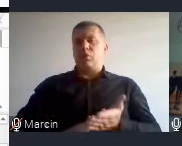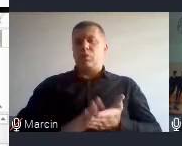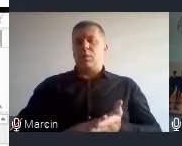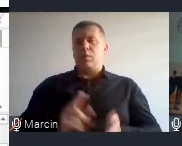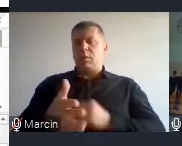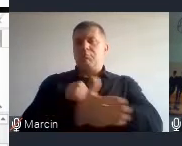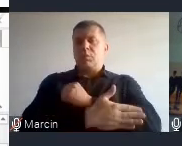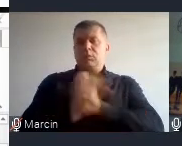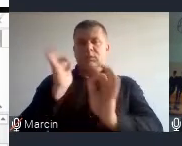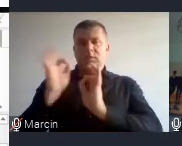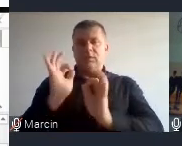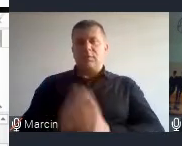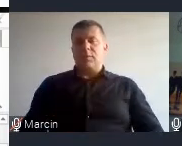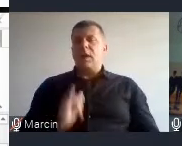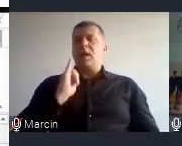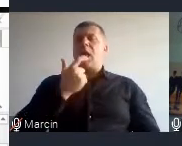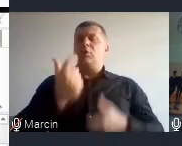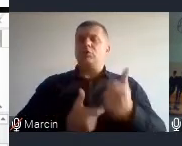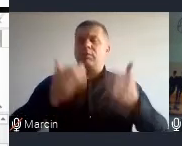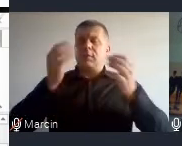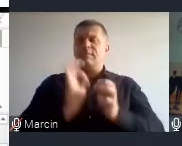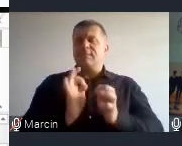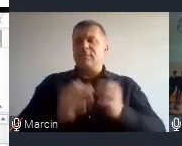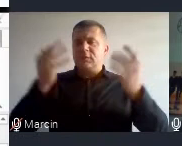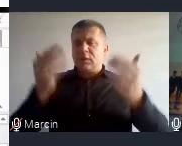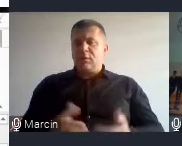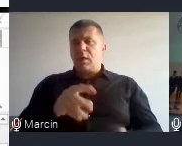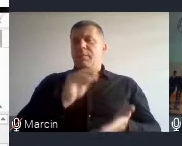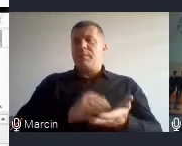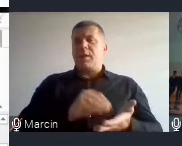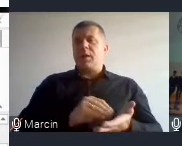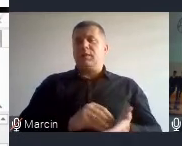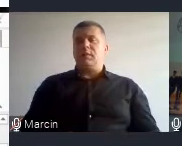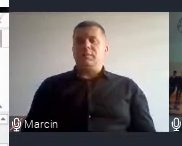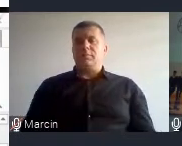Jak przeprowadzić szacowanie? Prawo Zamówień Publicznych: praktyka w tym zakresie, mówi o tym,